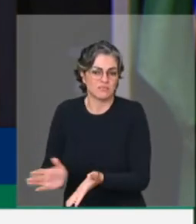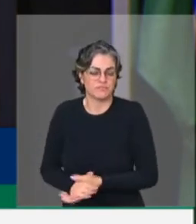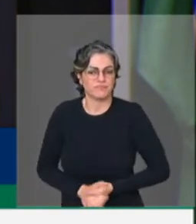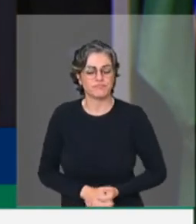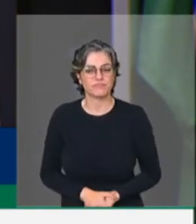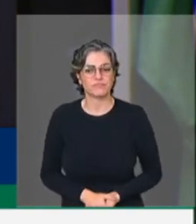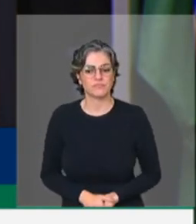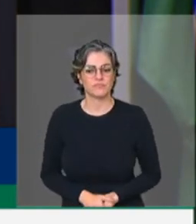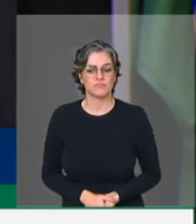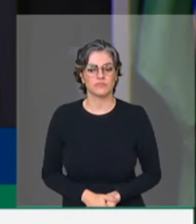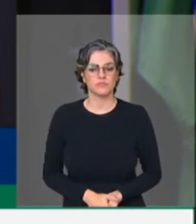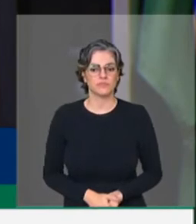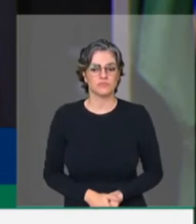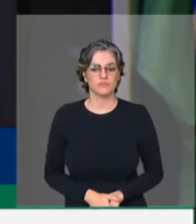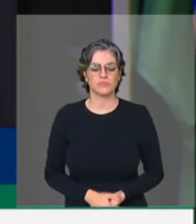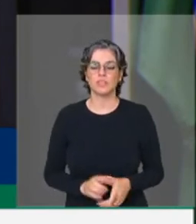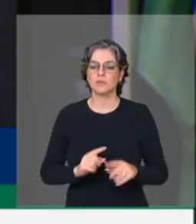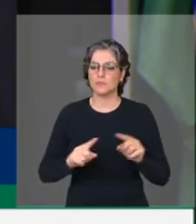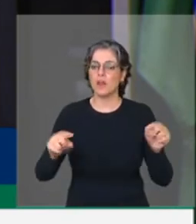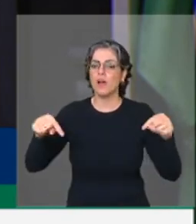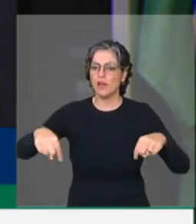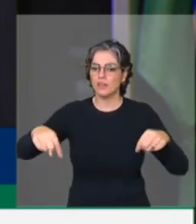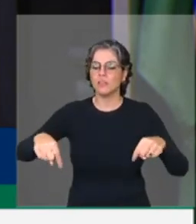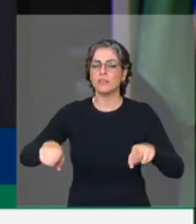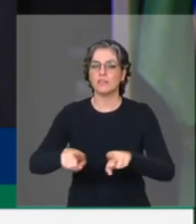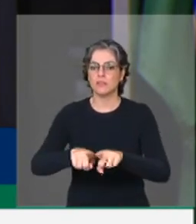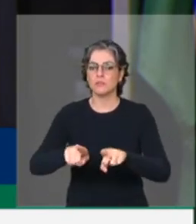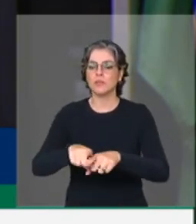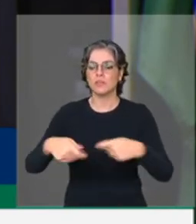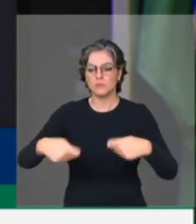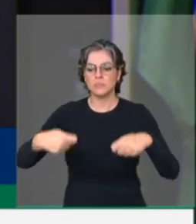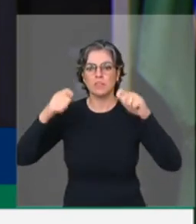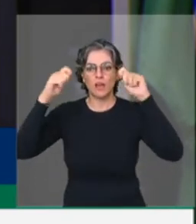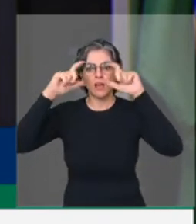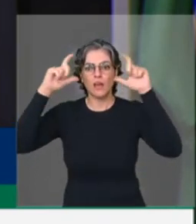ORÇAMENTÁRIA DO NOSSO PAÍ S. MAS ESTA CASA TAMBÉM PRECISA ESTAR ATENTA COM QUE